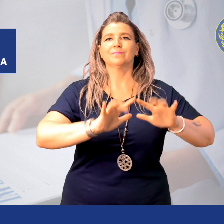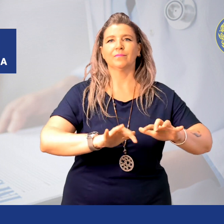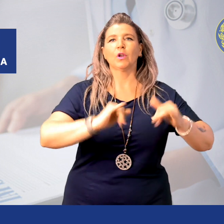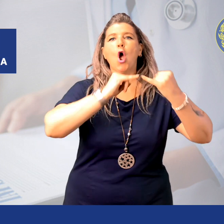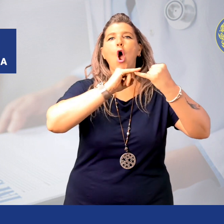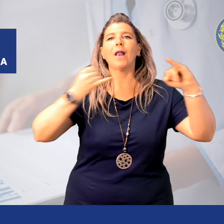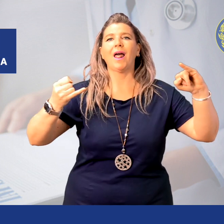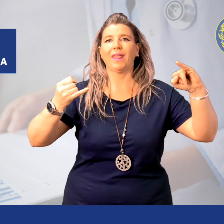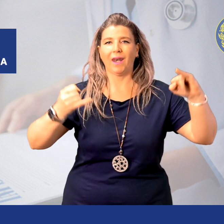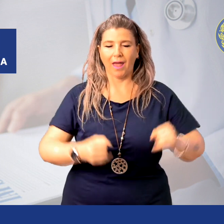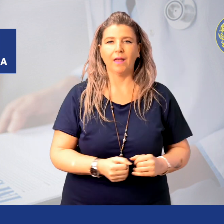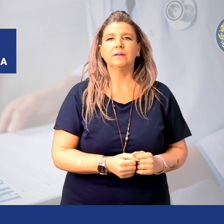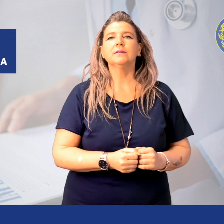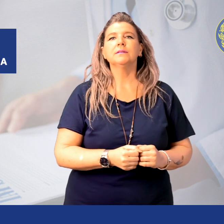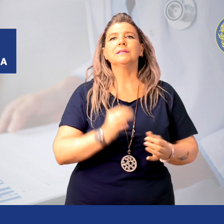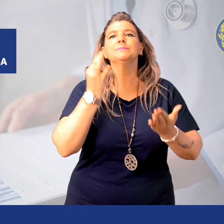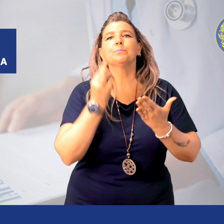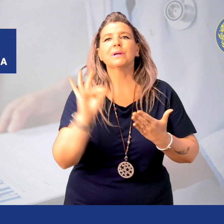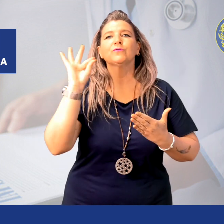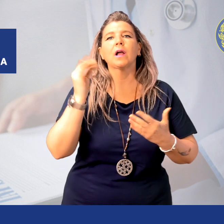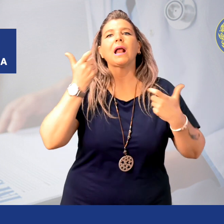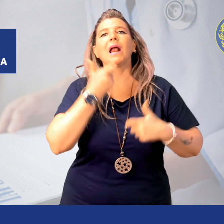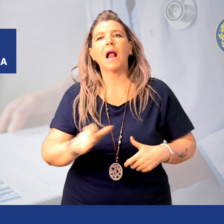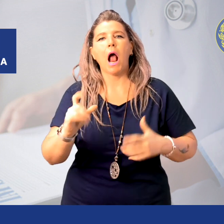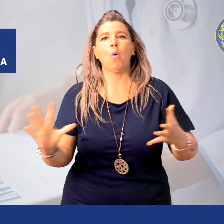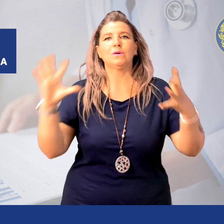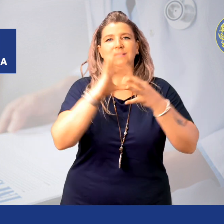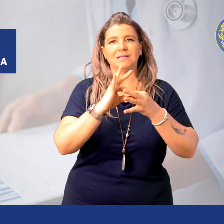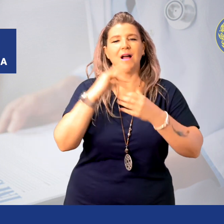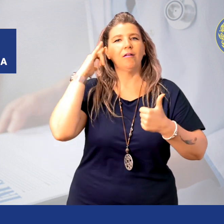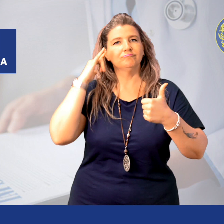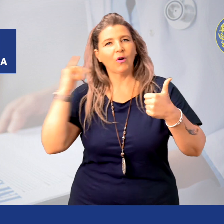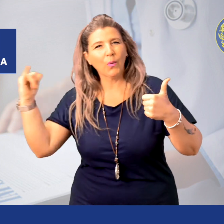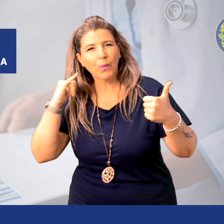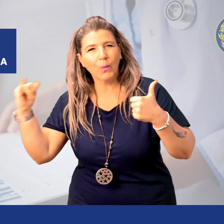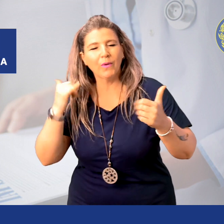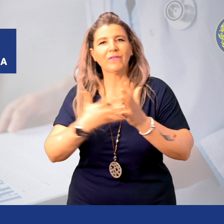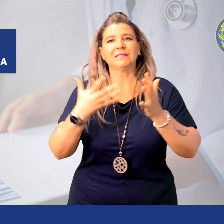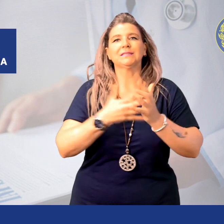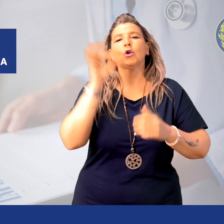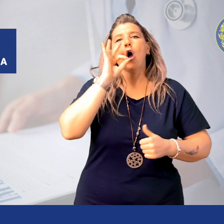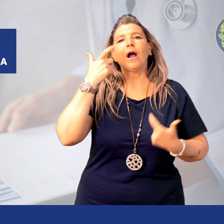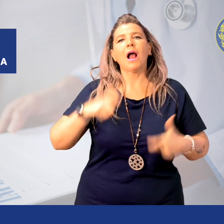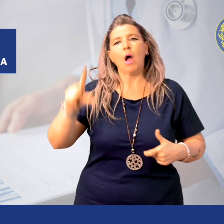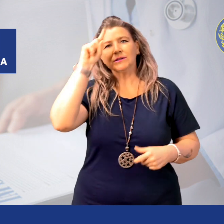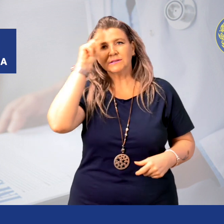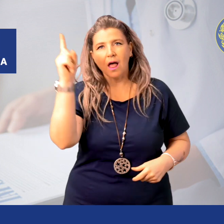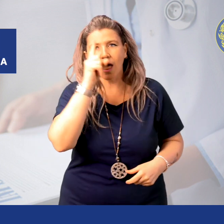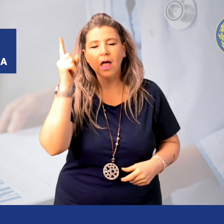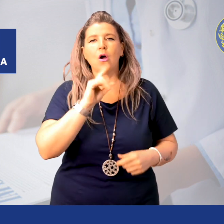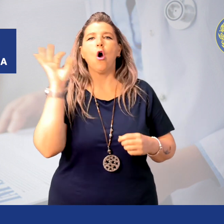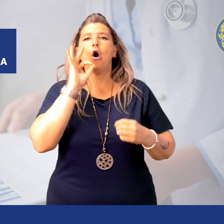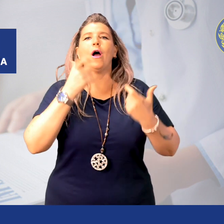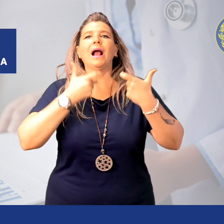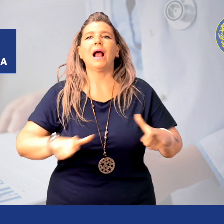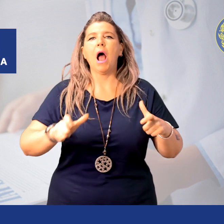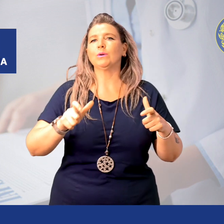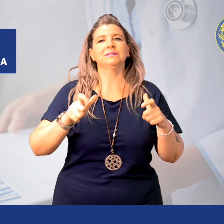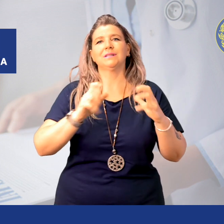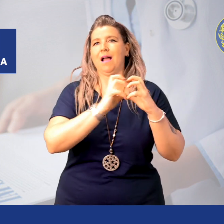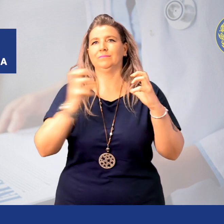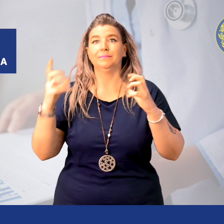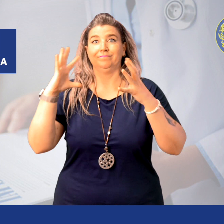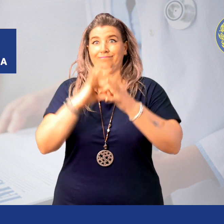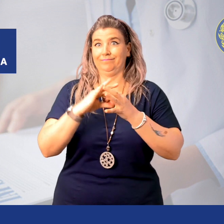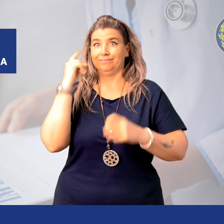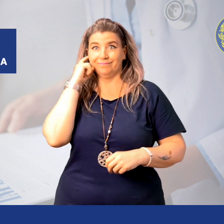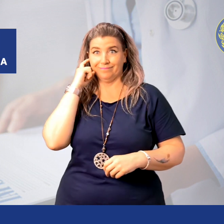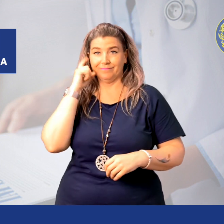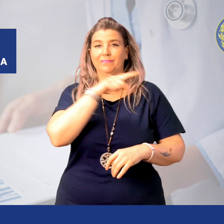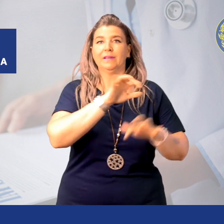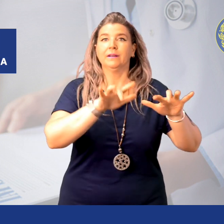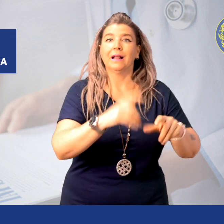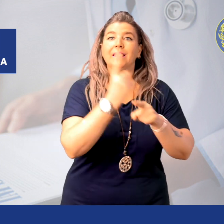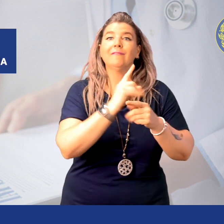e deve specificare in via telematica la causa precisa collegata alla sordità